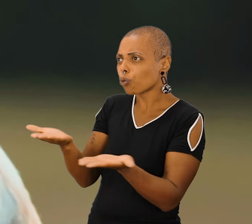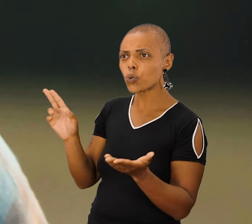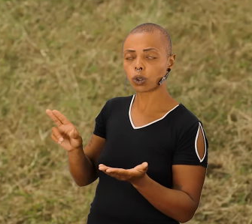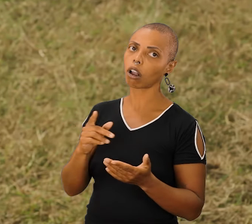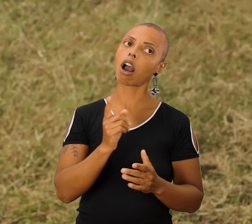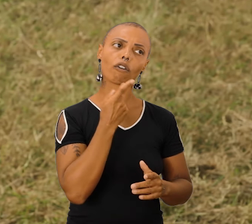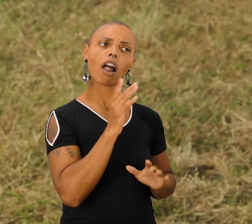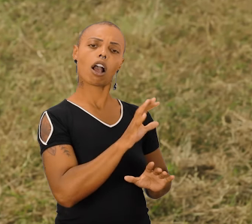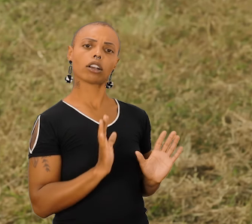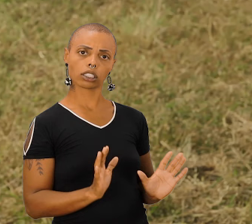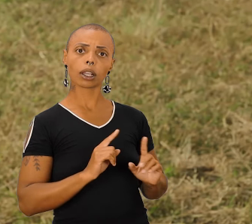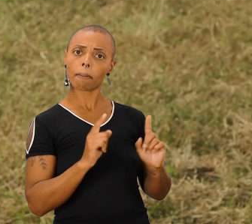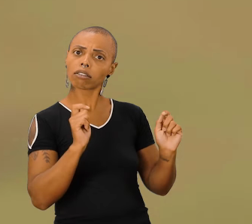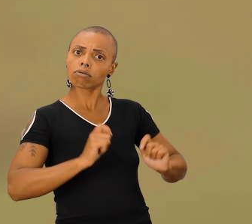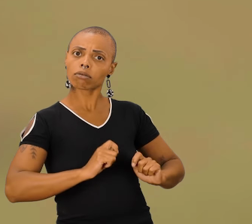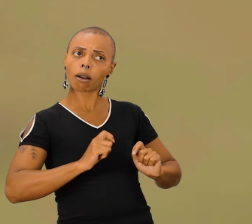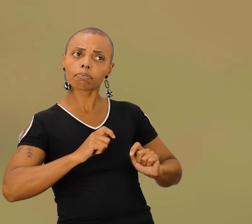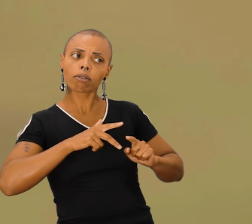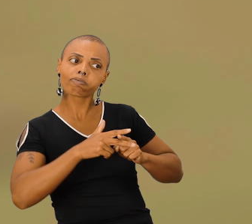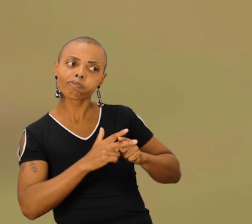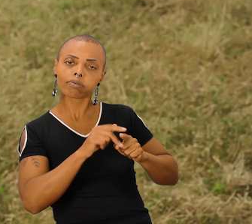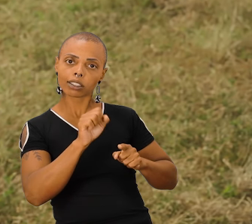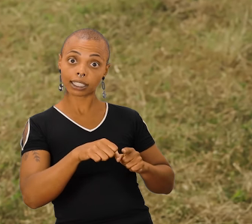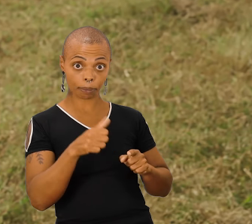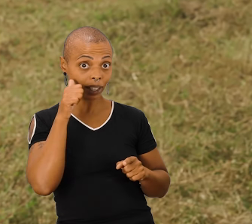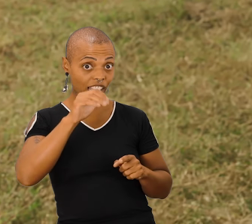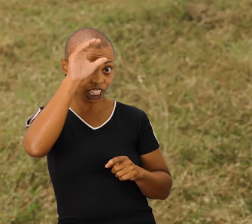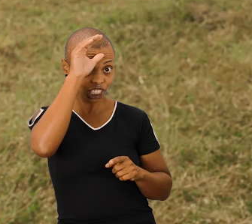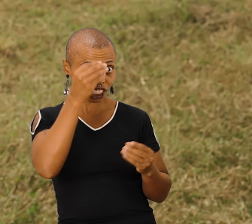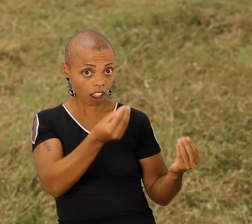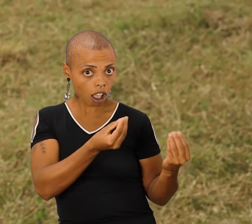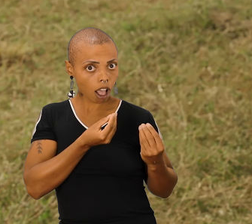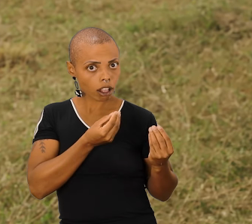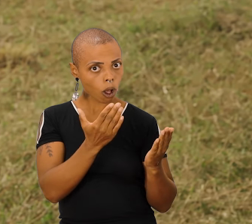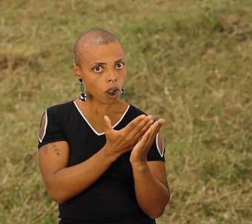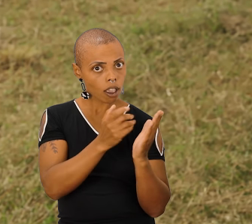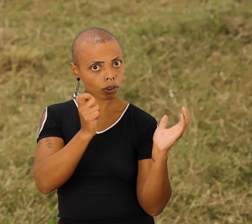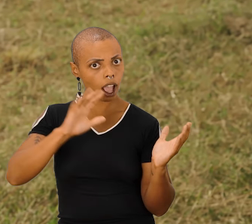A gente consegue dar um jeito. Inclusive, a tia deixou esse livro aí... Disse que pode solucionar todos os nossos problemas.